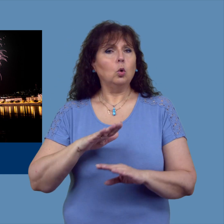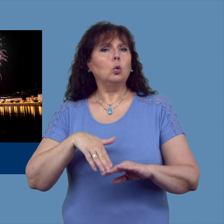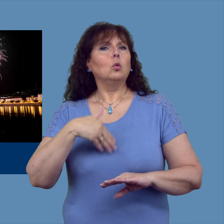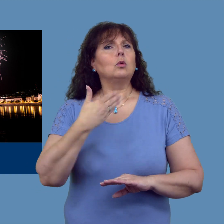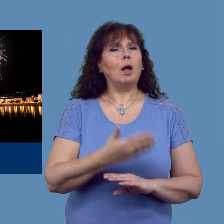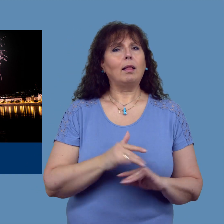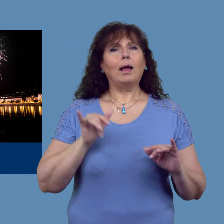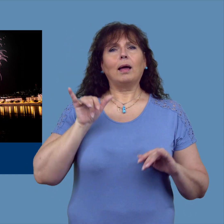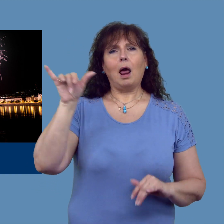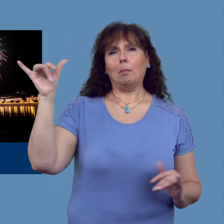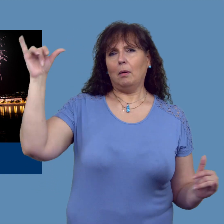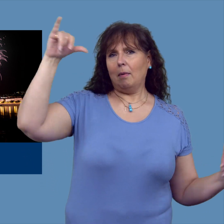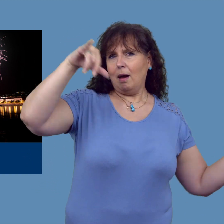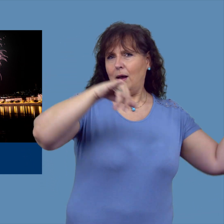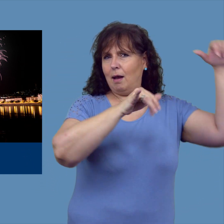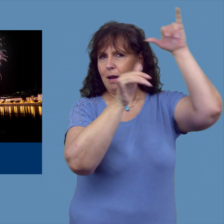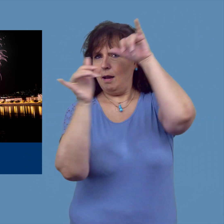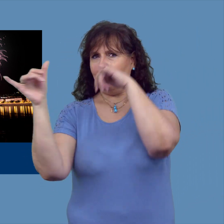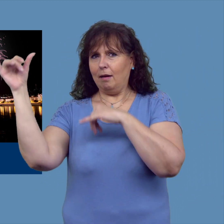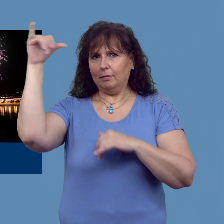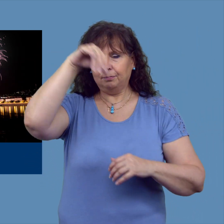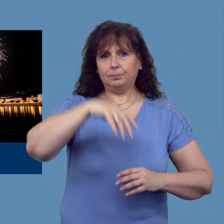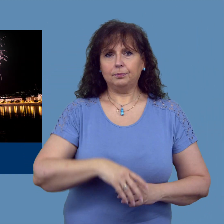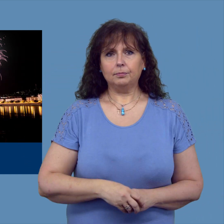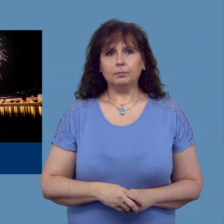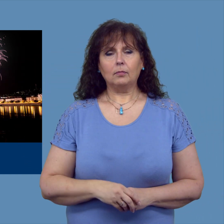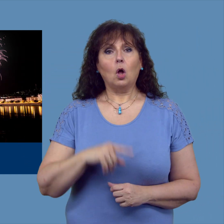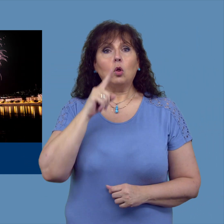majd légi parádé következik.